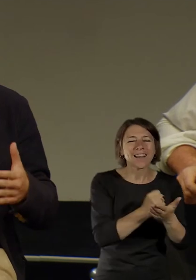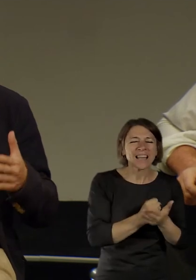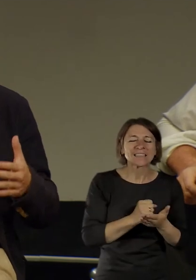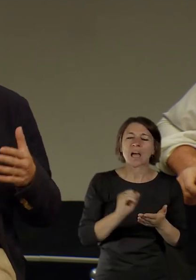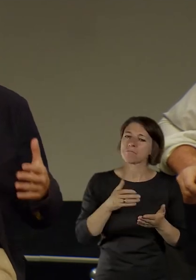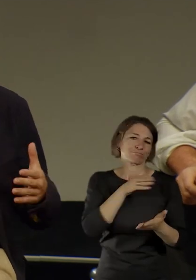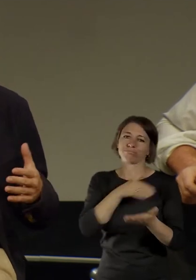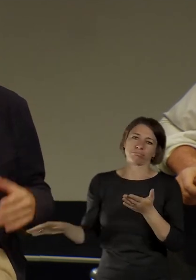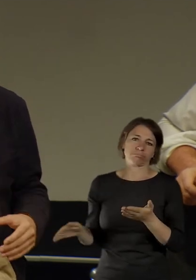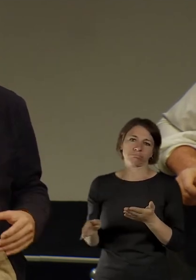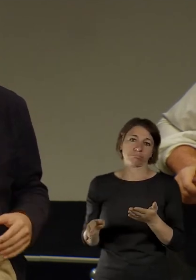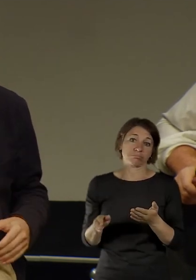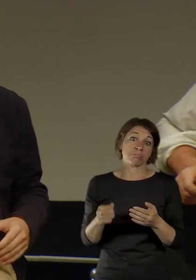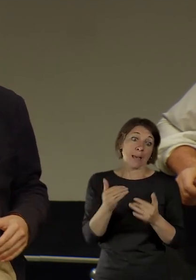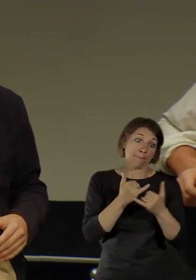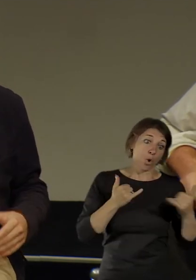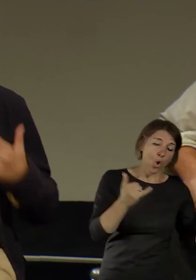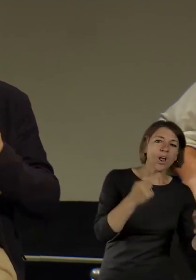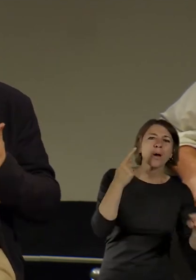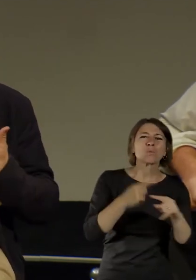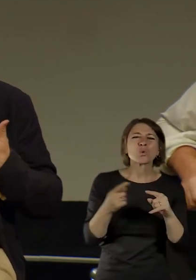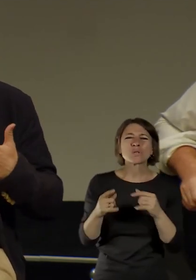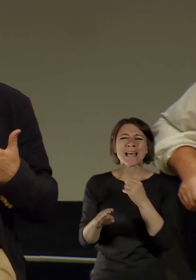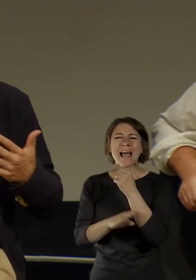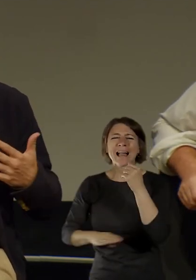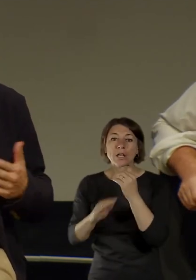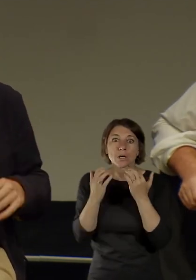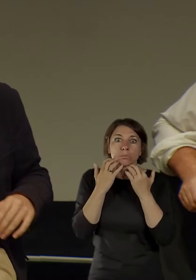Podobně, například lesy. Já si myslím, že to je vlastně správně.